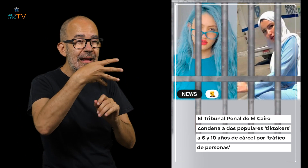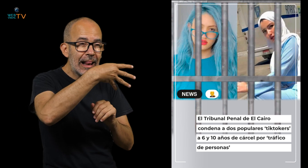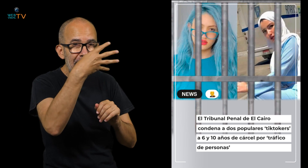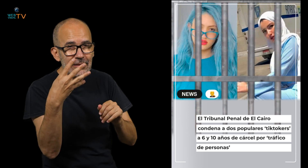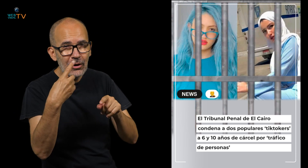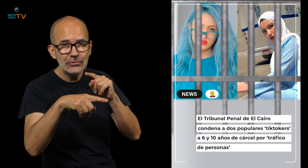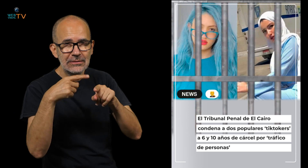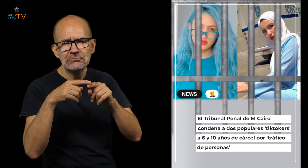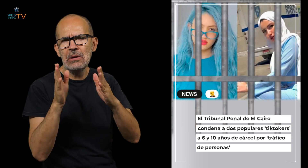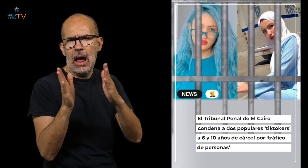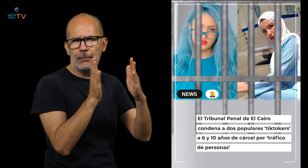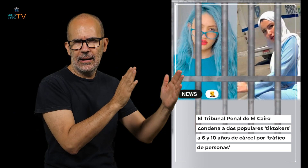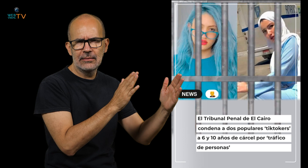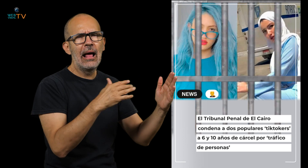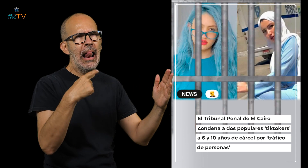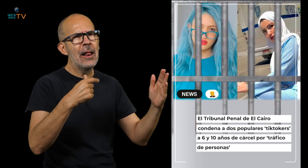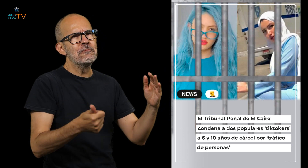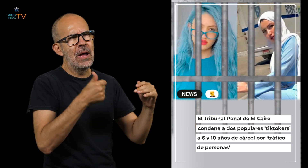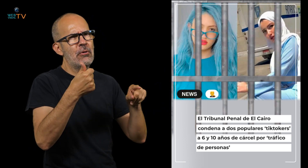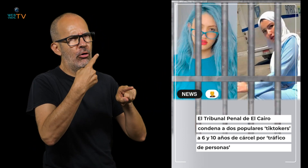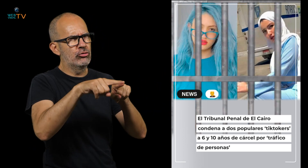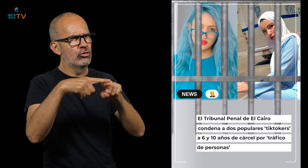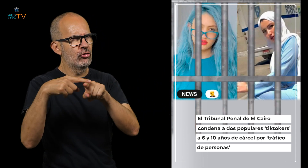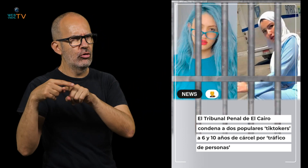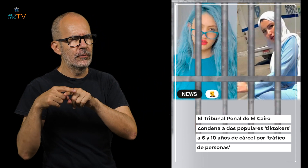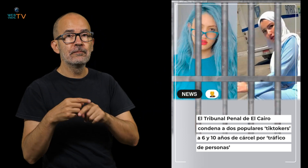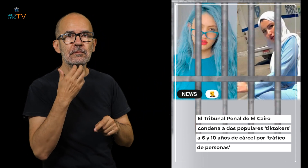A parte del colectivo LGTBI+ , tenemos más sucesos.